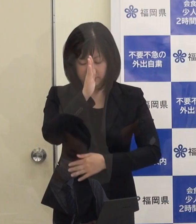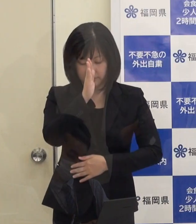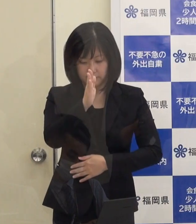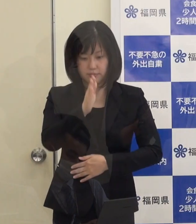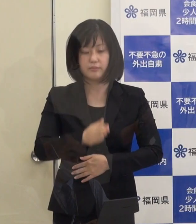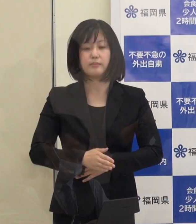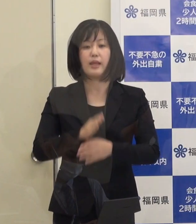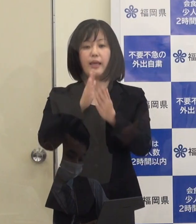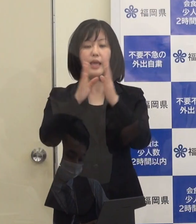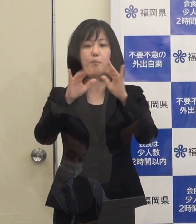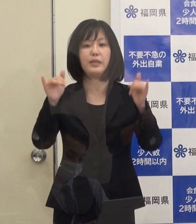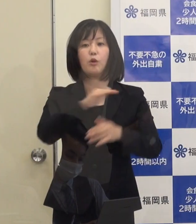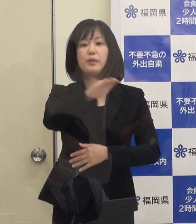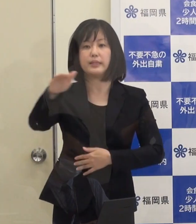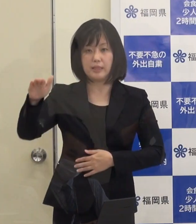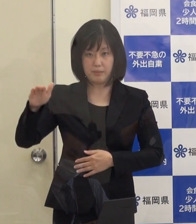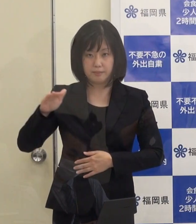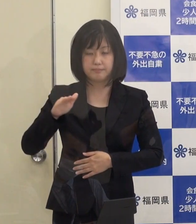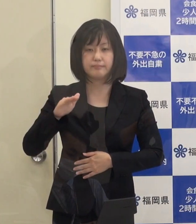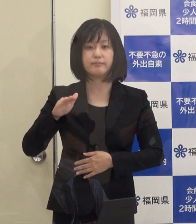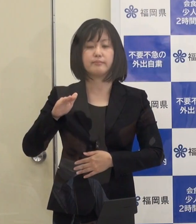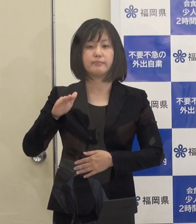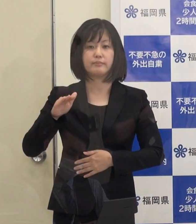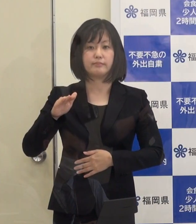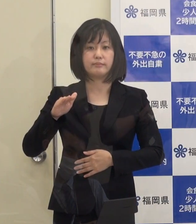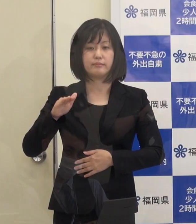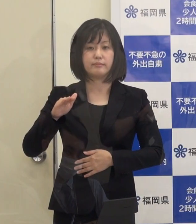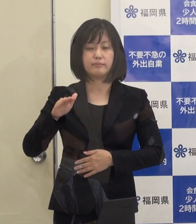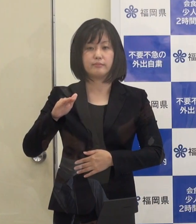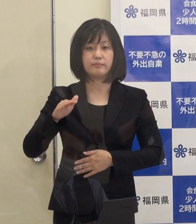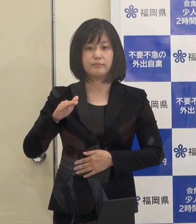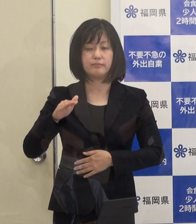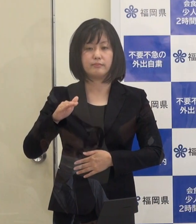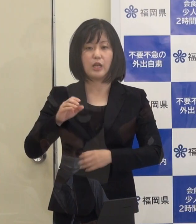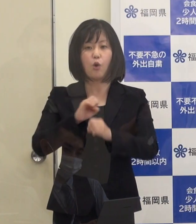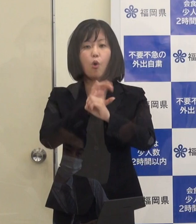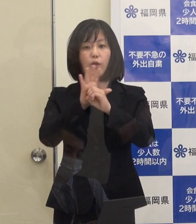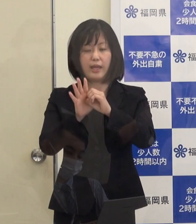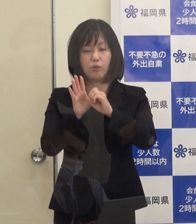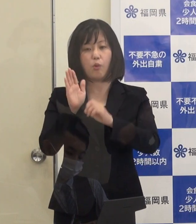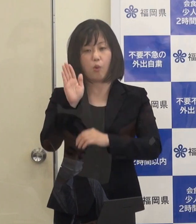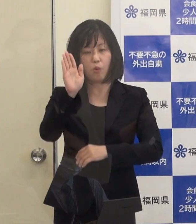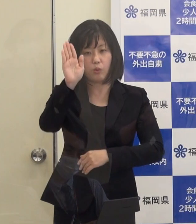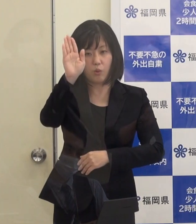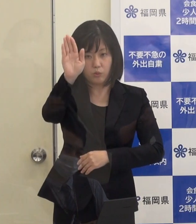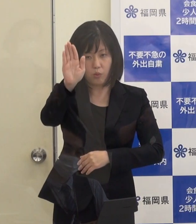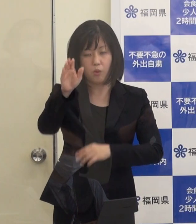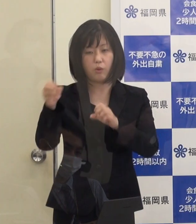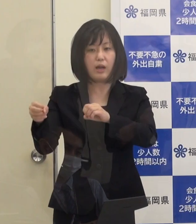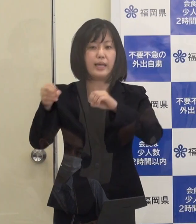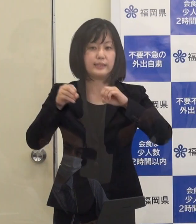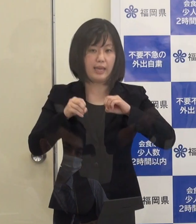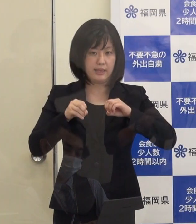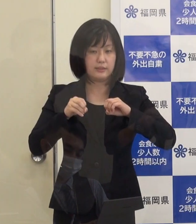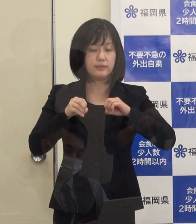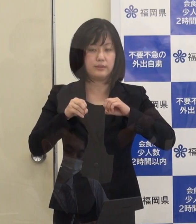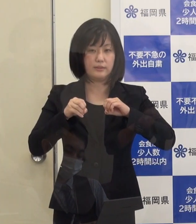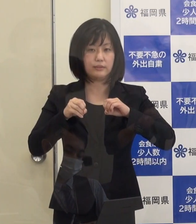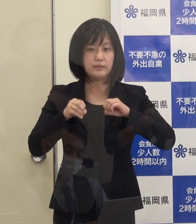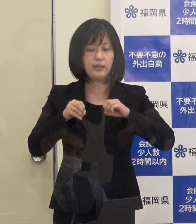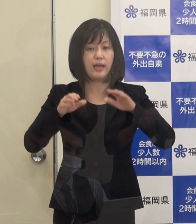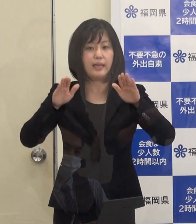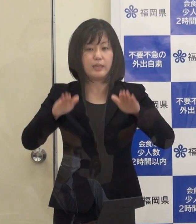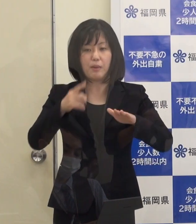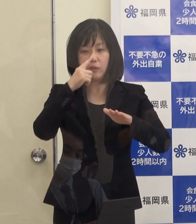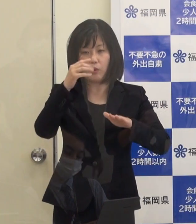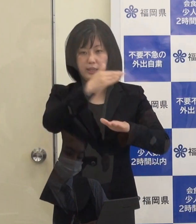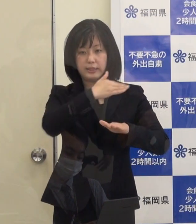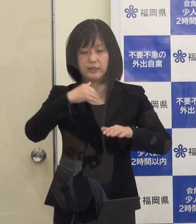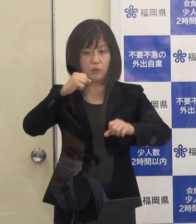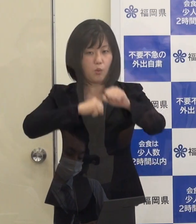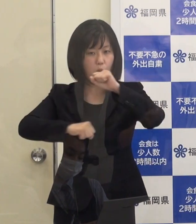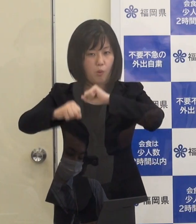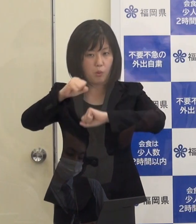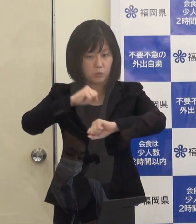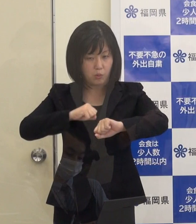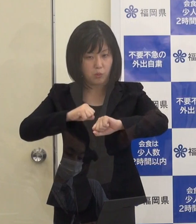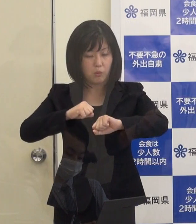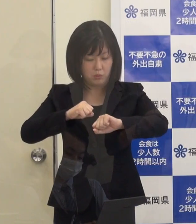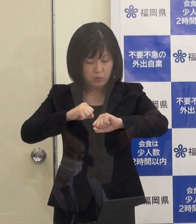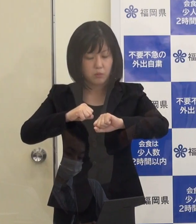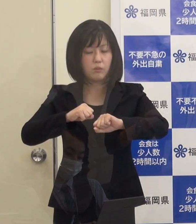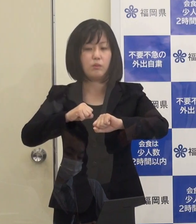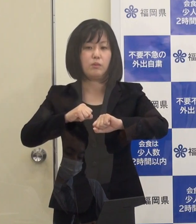県民の皆さん コロナの今後の感染は今の私たちの行動にかかっています